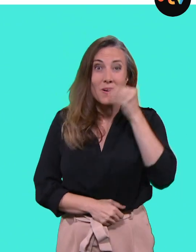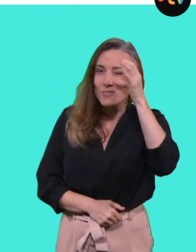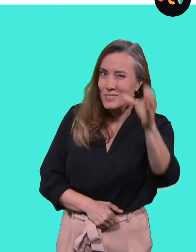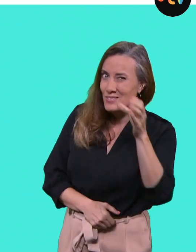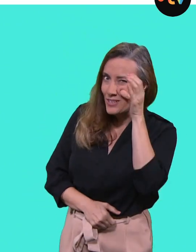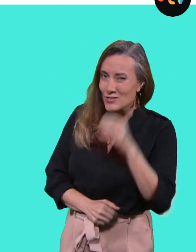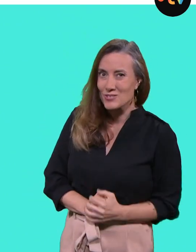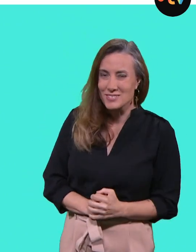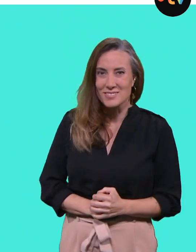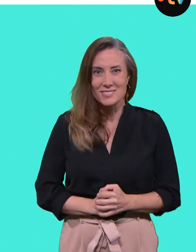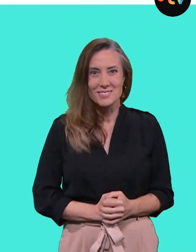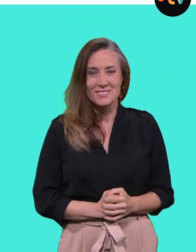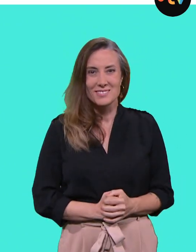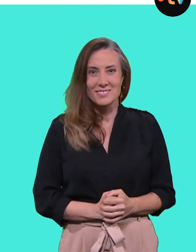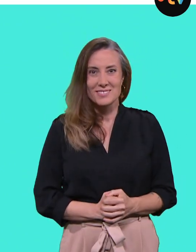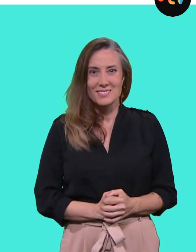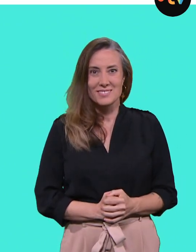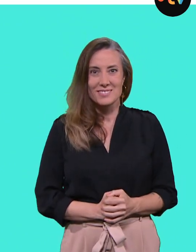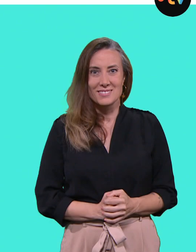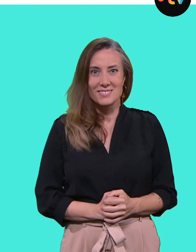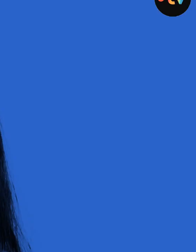Bon visionnage